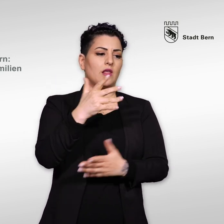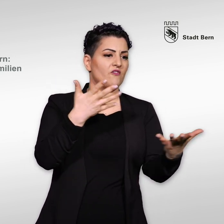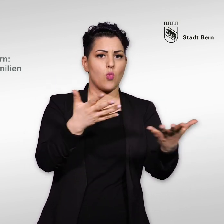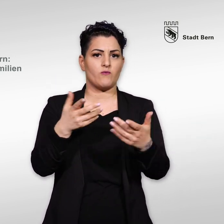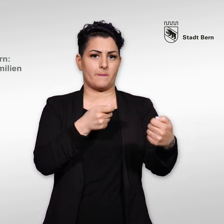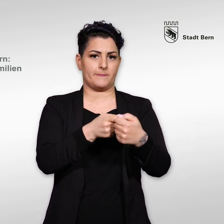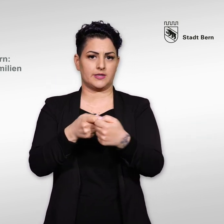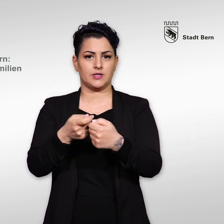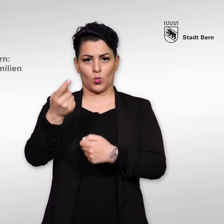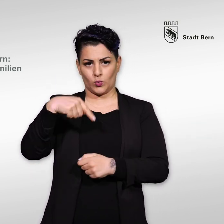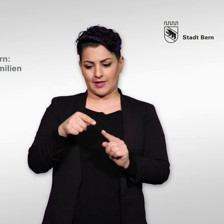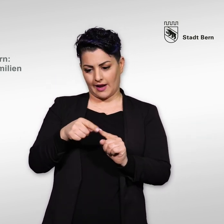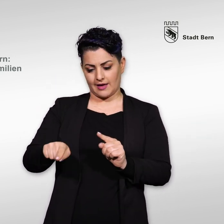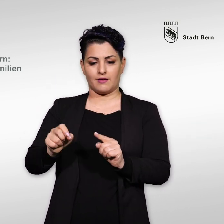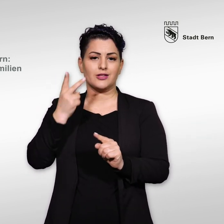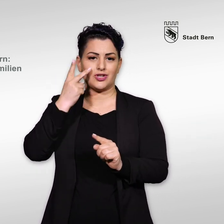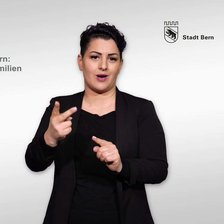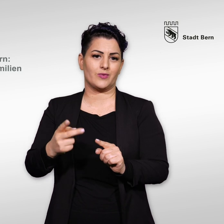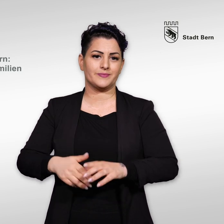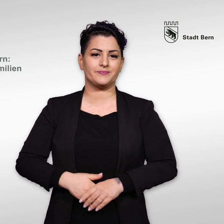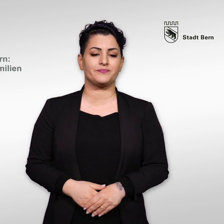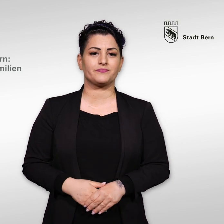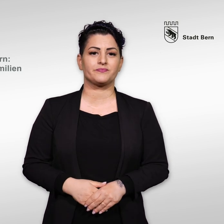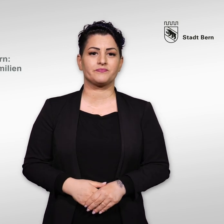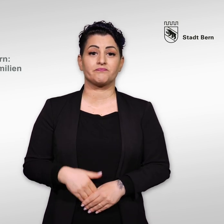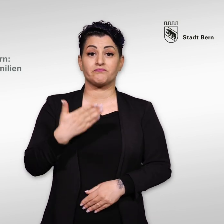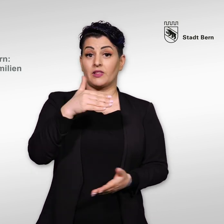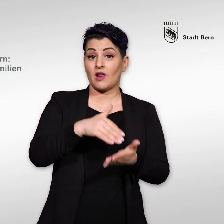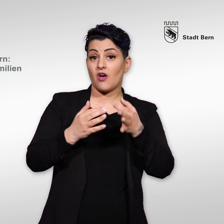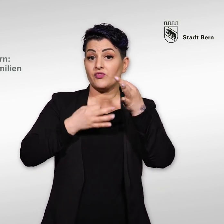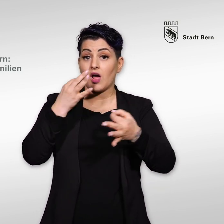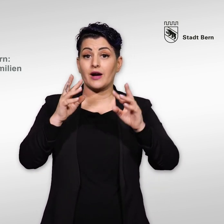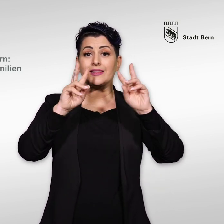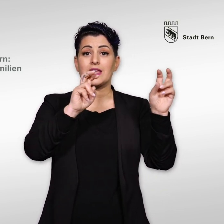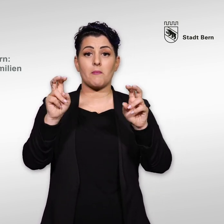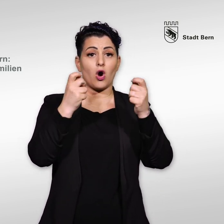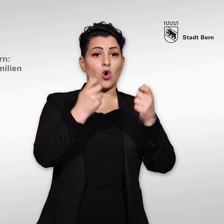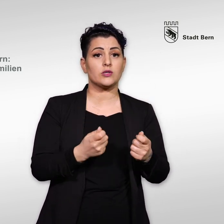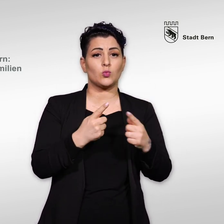Sie finden den Link dazu unterhalb dieses Videos. Haben Sie Fragen zu den Kosten